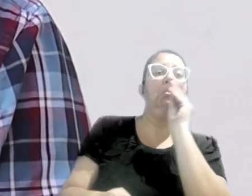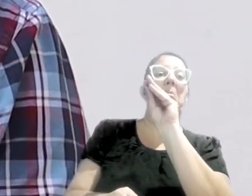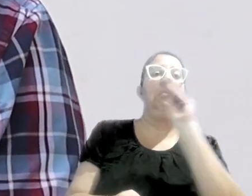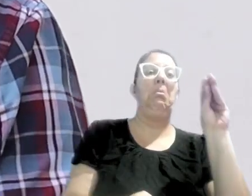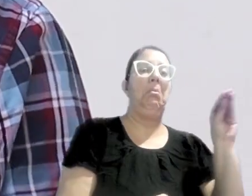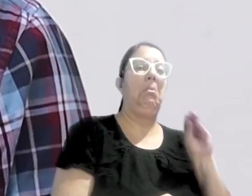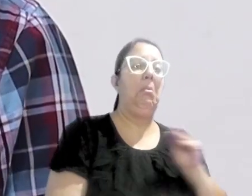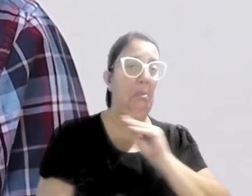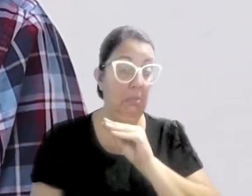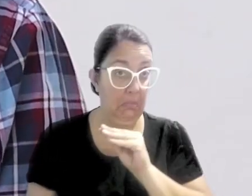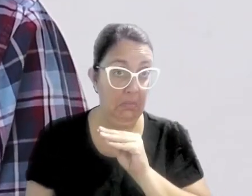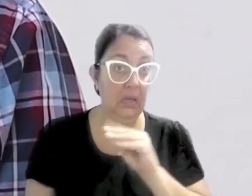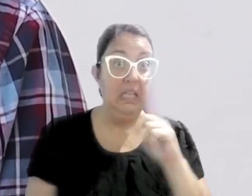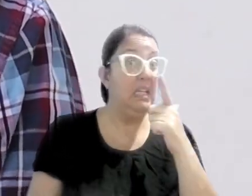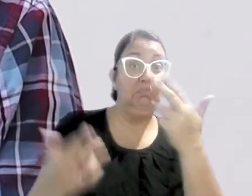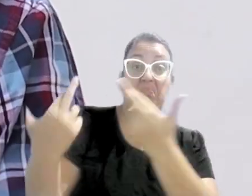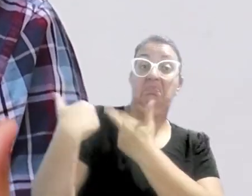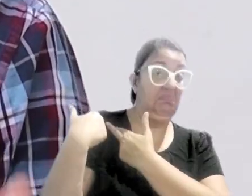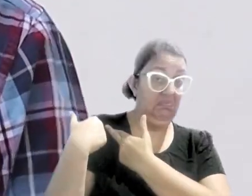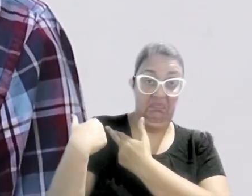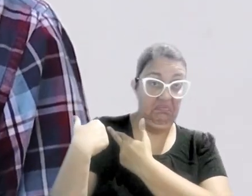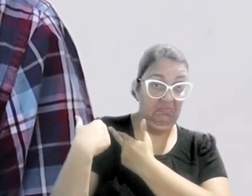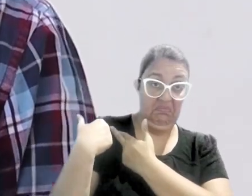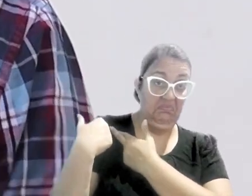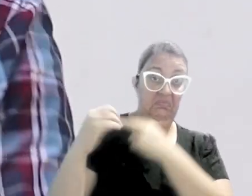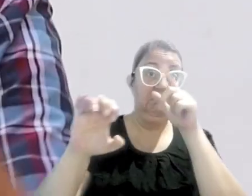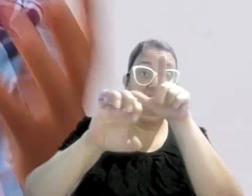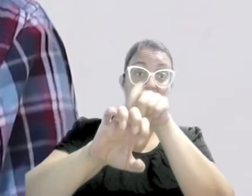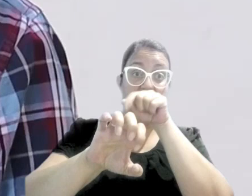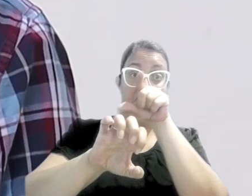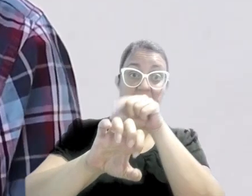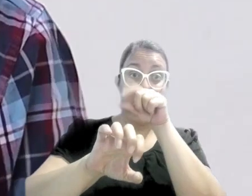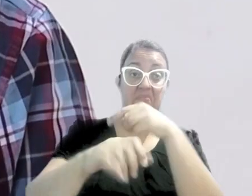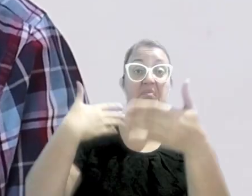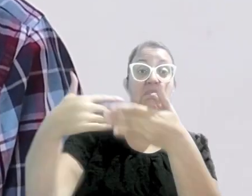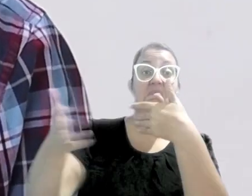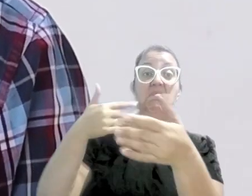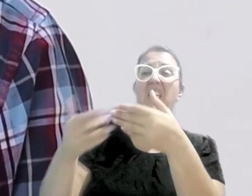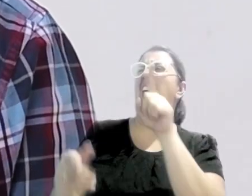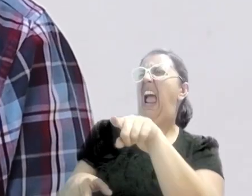quando ele irresponsavelmente isenta empreendimentos do licenciamento, por exemplo.